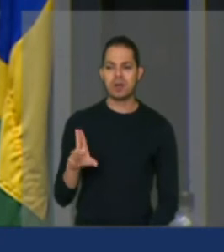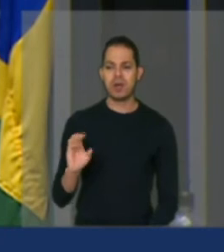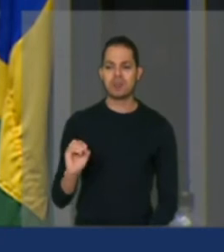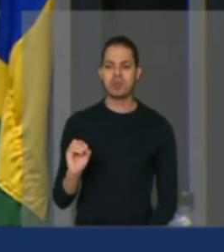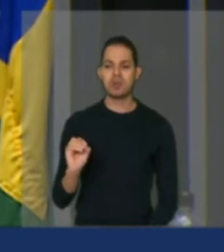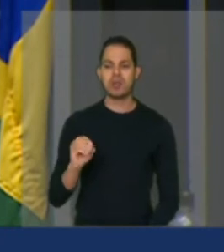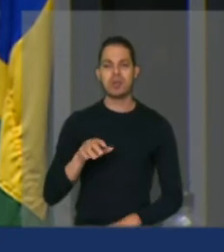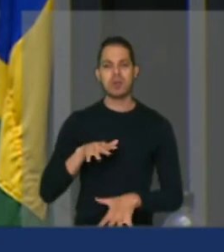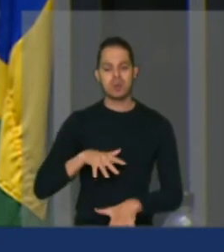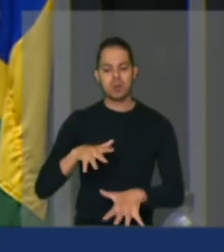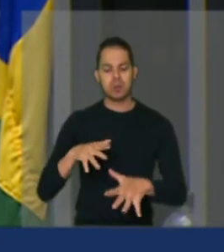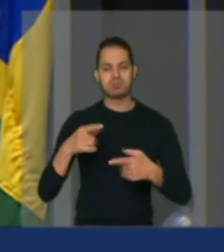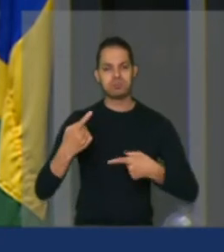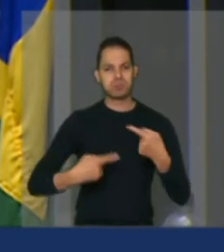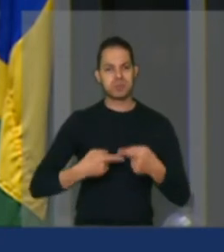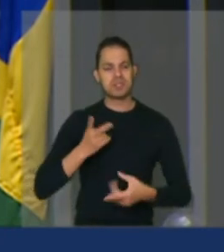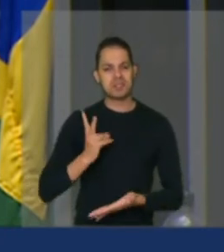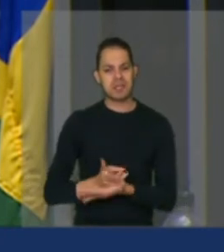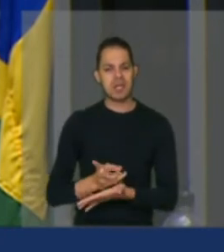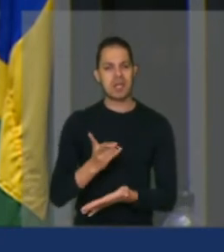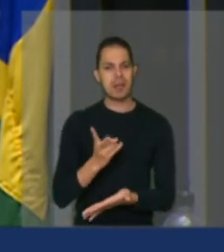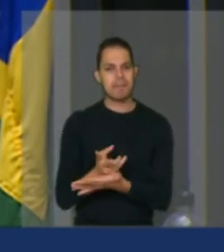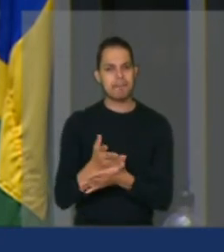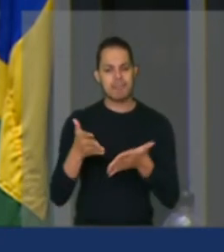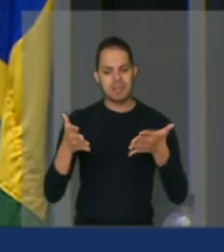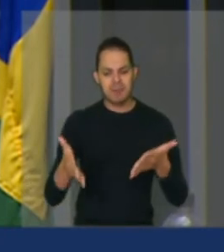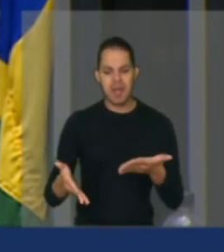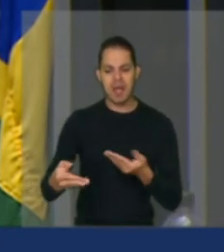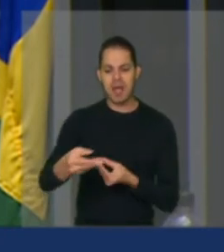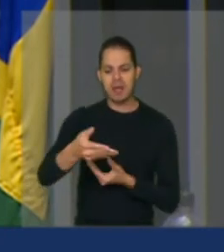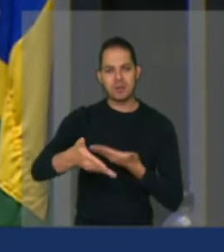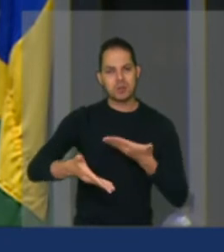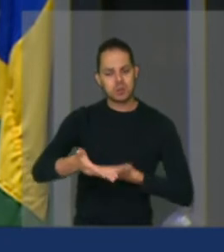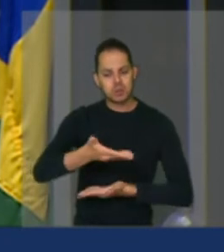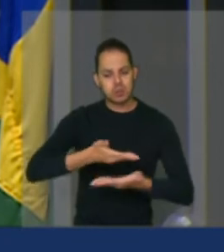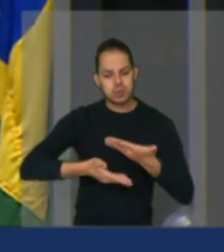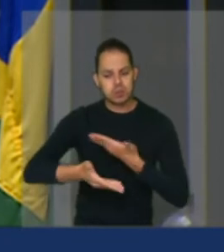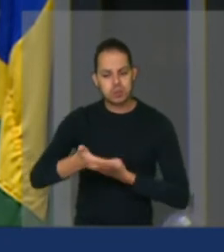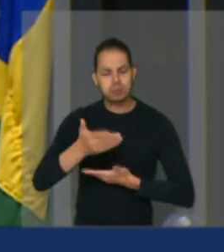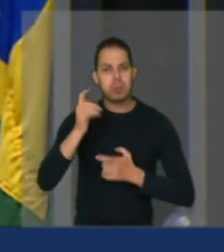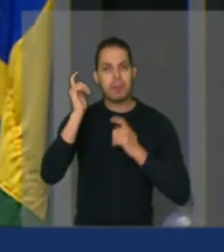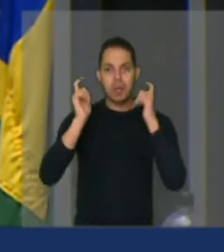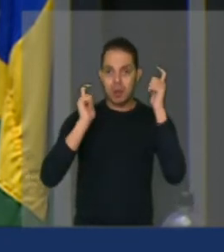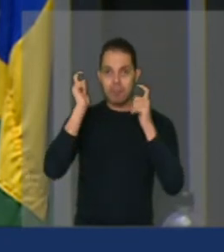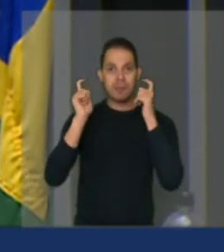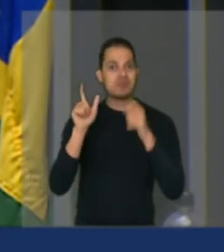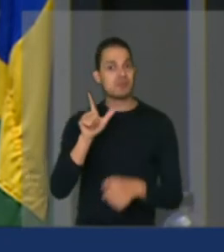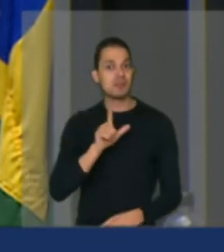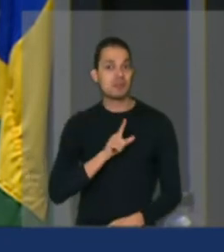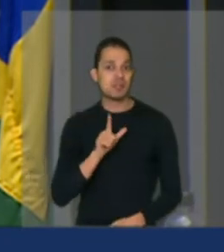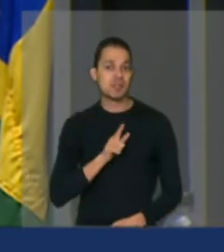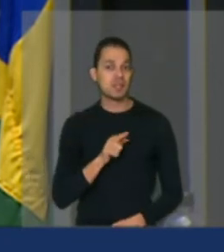SEMPRE MUITO PREOCUPADO E SE ENVOLVENDO COM AS QUESTÕES DE SÃO PAULO E DO BRASIL. COINCIDENTEMENTE, NÓS FOMOS ELEITOS DEPUTADOS ESTADUAIS JUNTOS, EU DEPUTADO ESTADUAL,